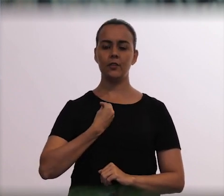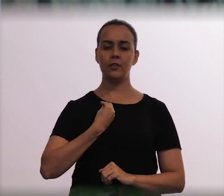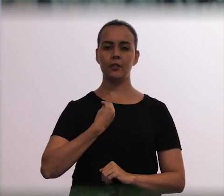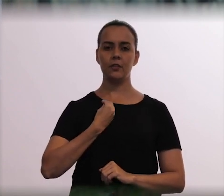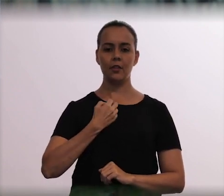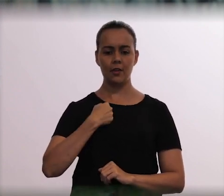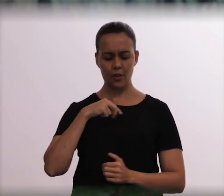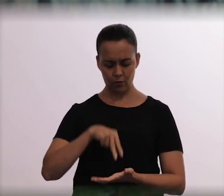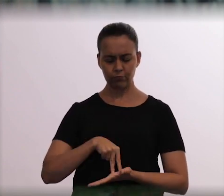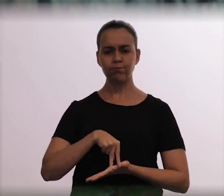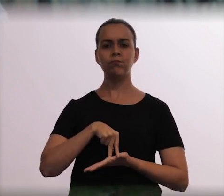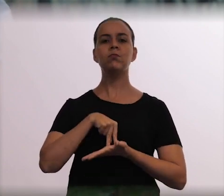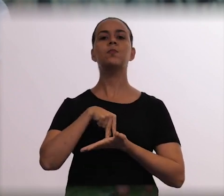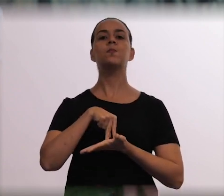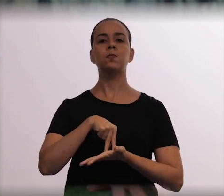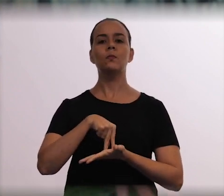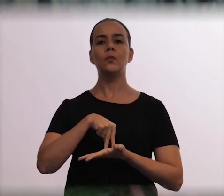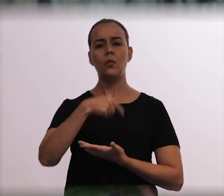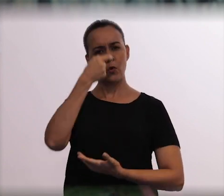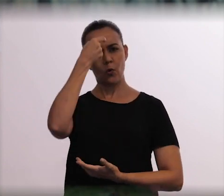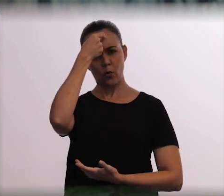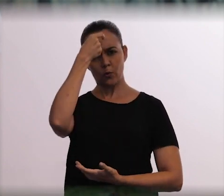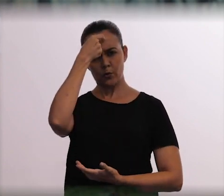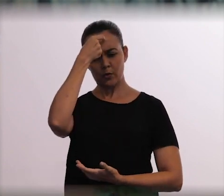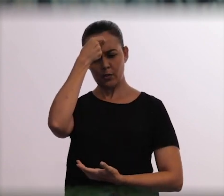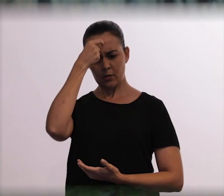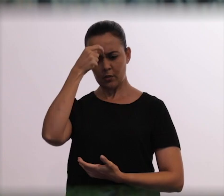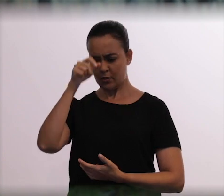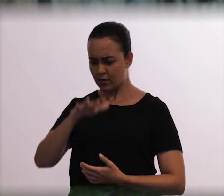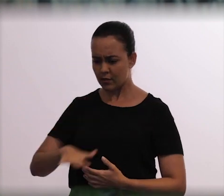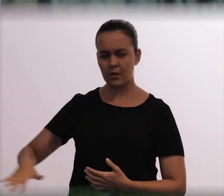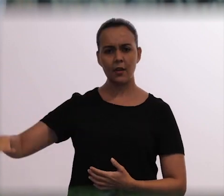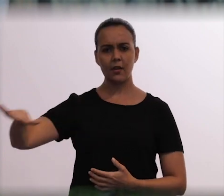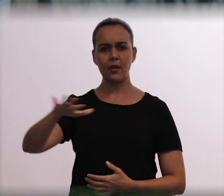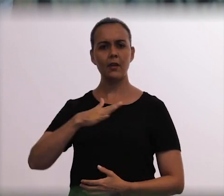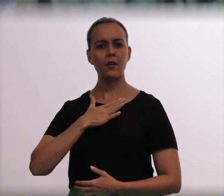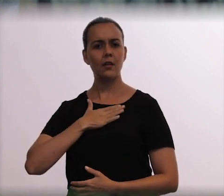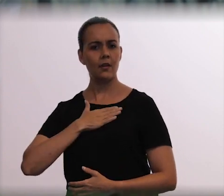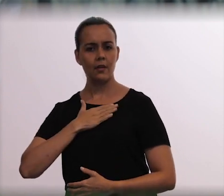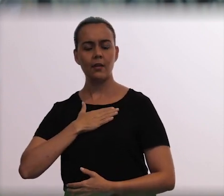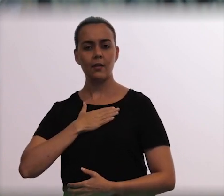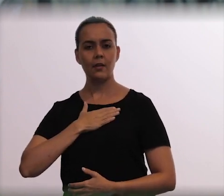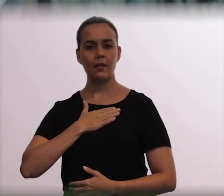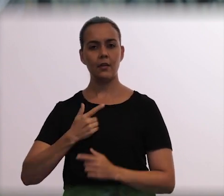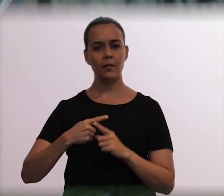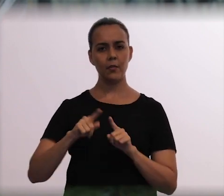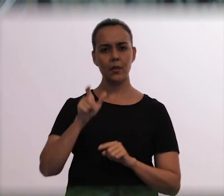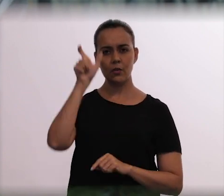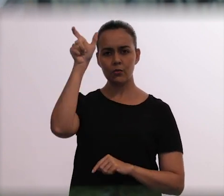a partir de uma consciência de pertencimento, mas o sujeito, ele também é assujeitado.